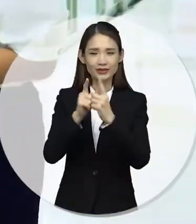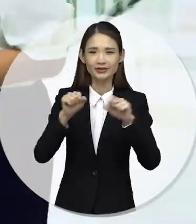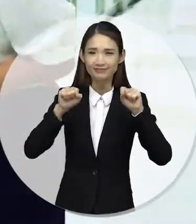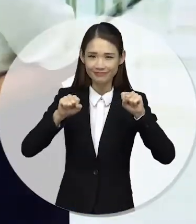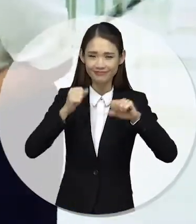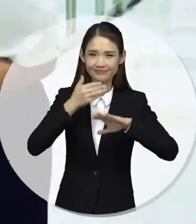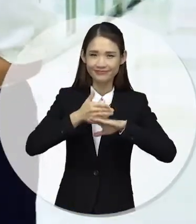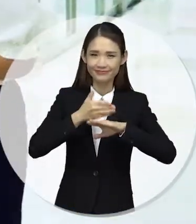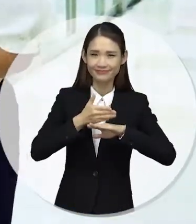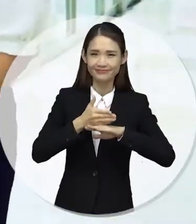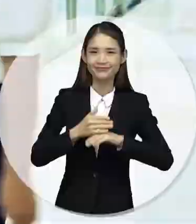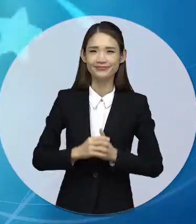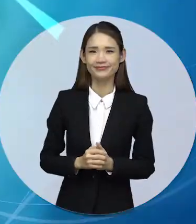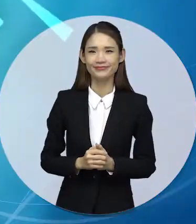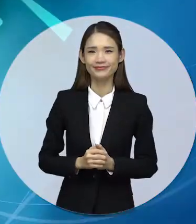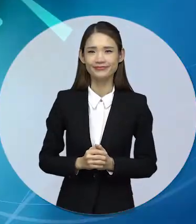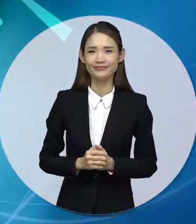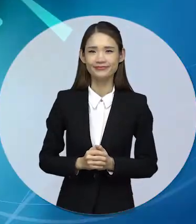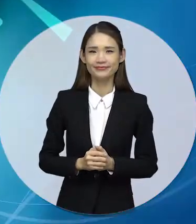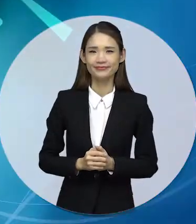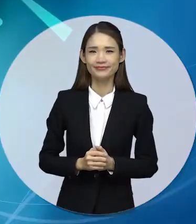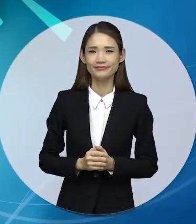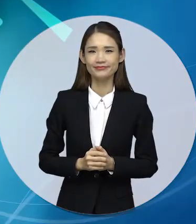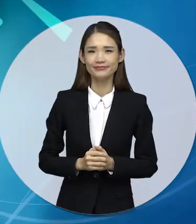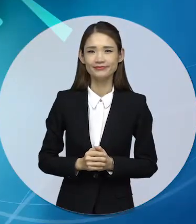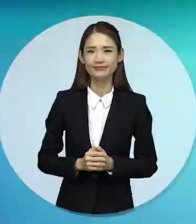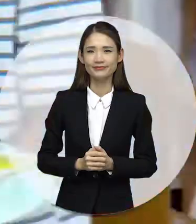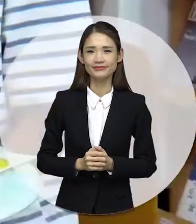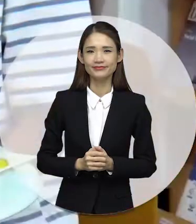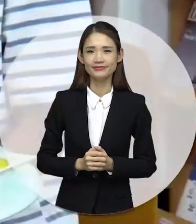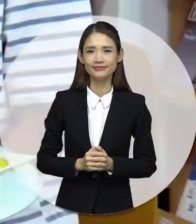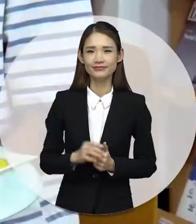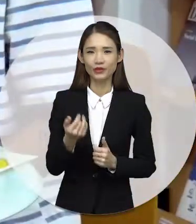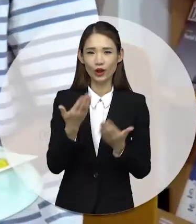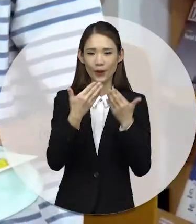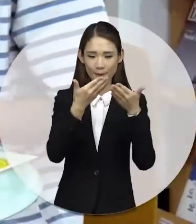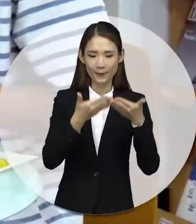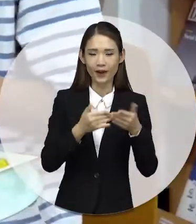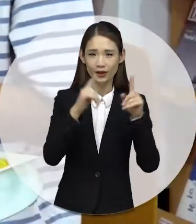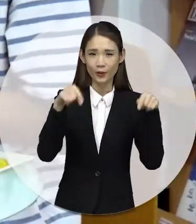김소희 : 감사합니다. 김소희 : 아까 받은 거 이거는 뭐야?